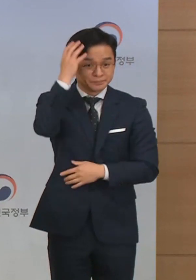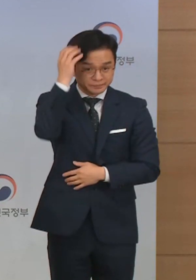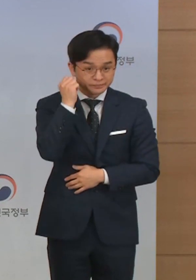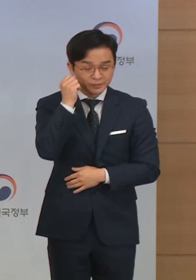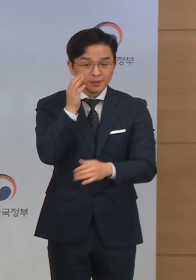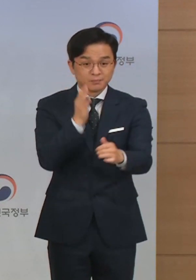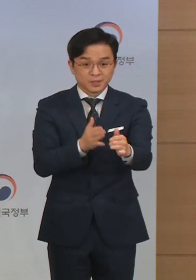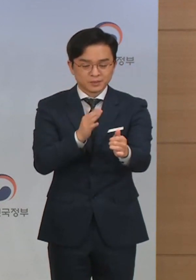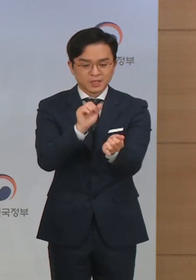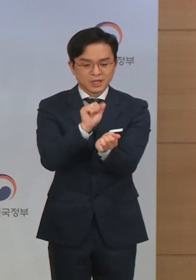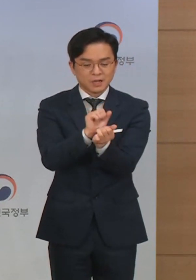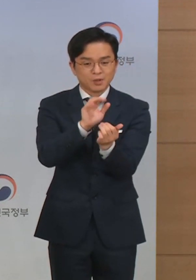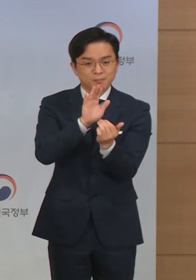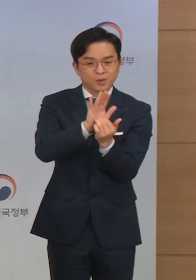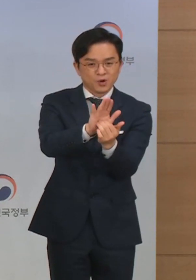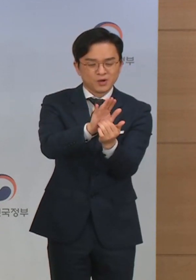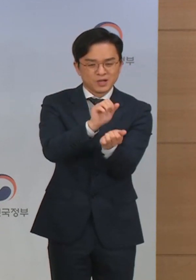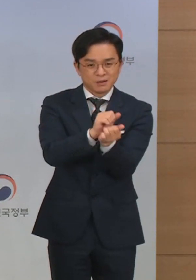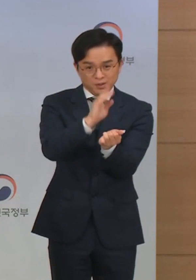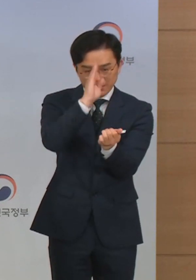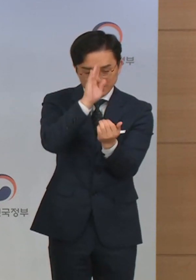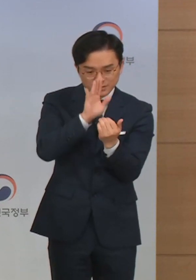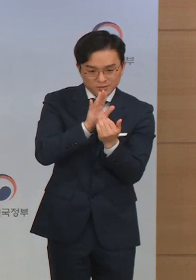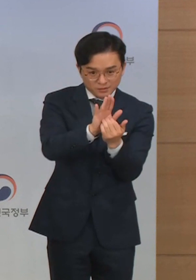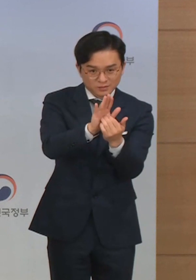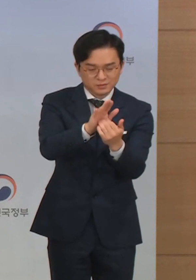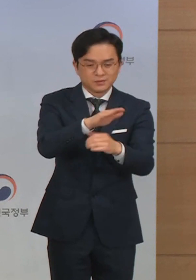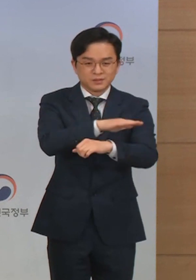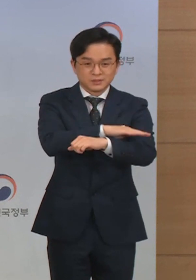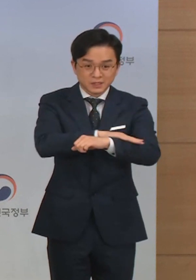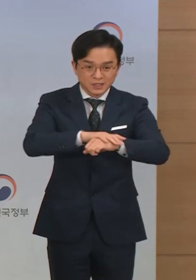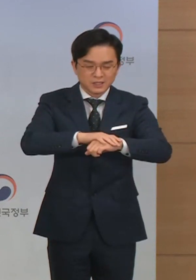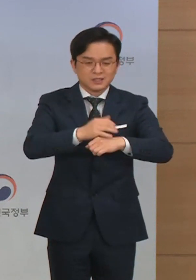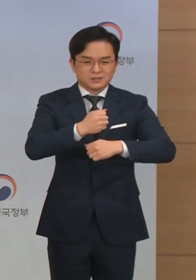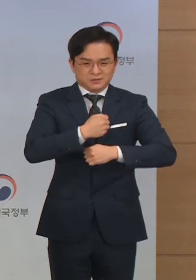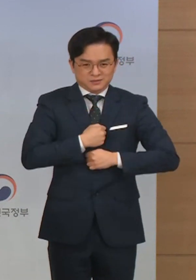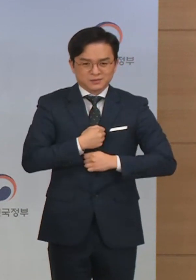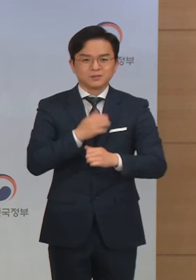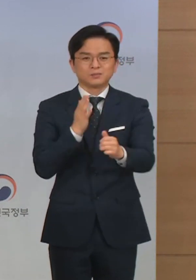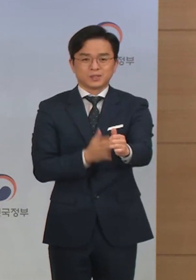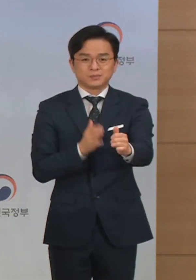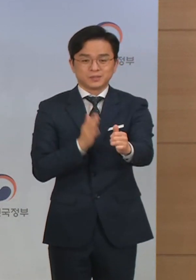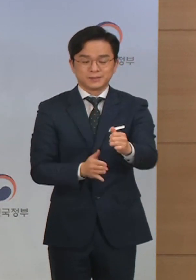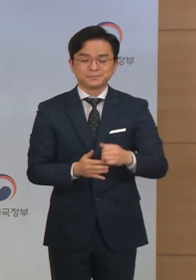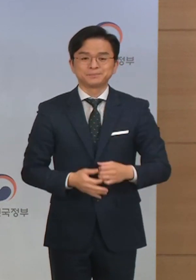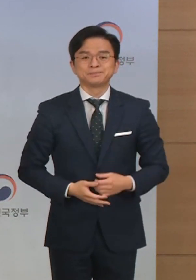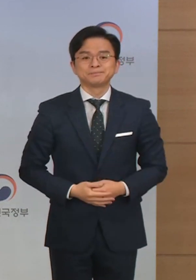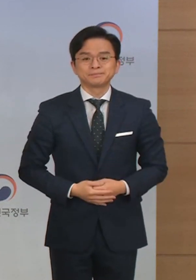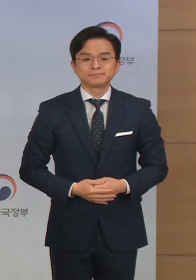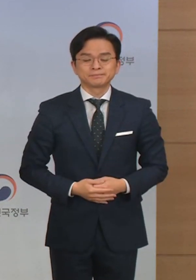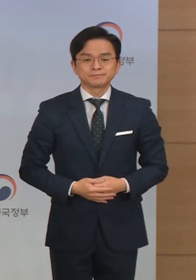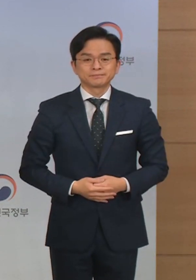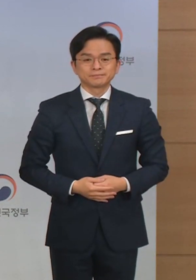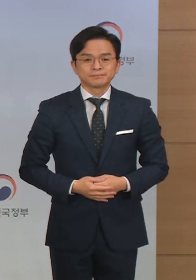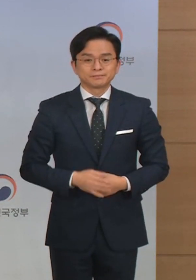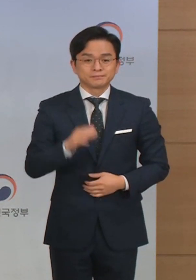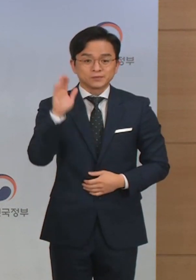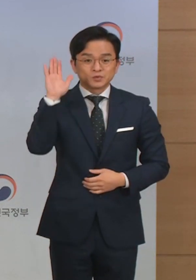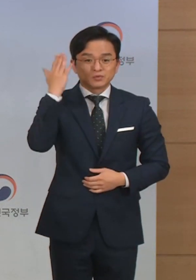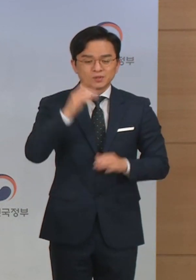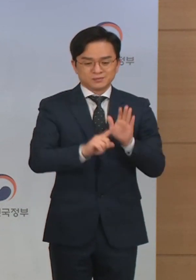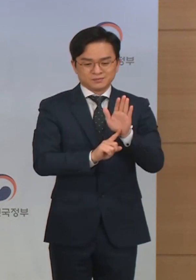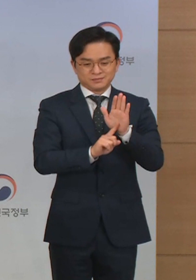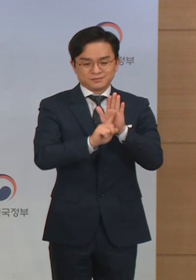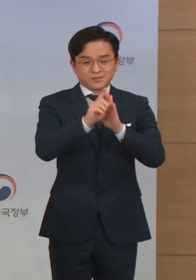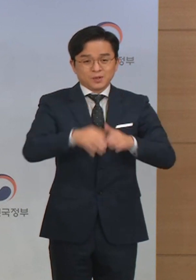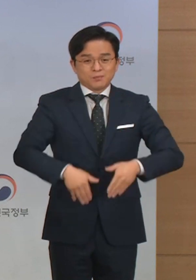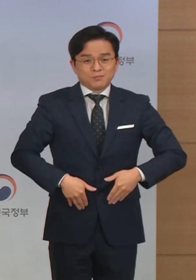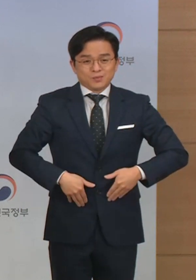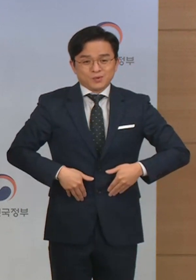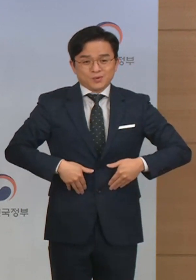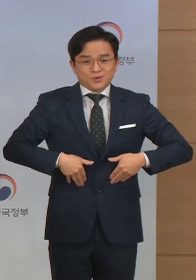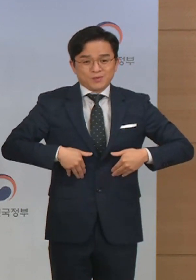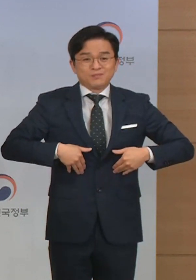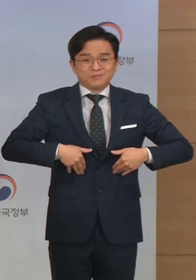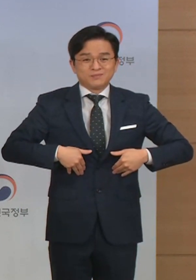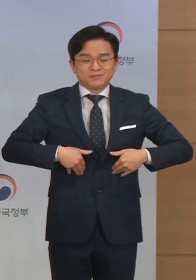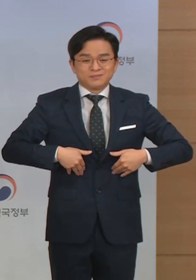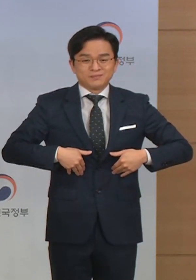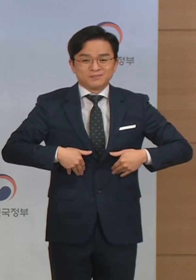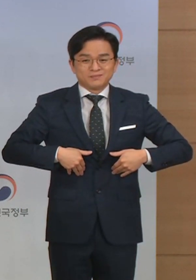위한 자가 갱이 생활 수칙을 잘 지켜 주시기를 부탁드립니다 완연한 폼 기욤 인 봉 기운이 느껴지는 요즘 많은 국민들께서 사회적 그리